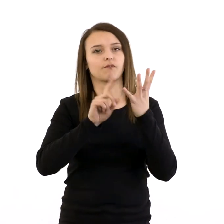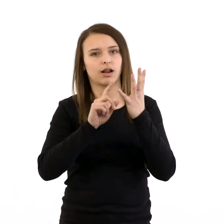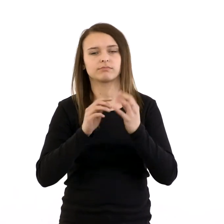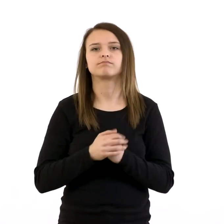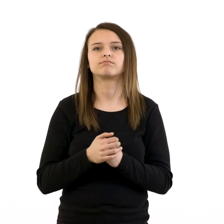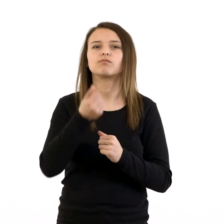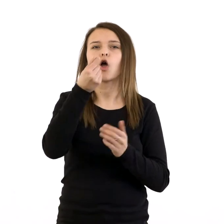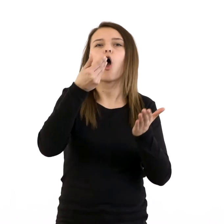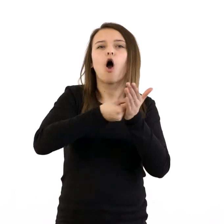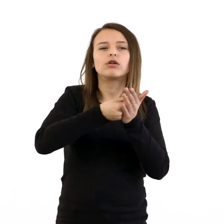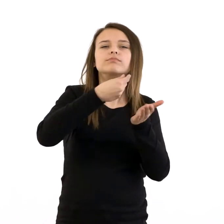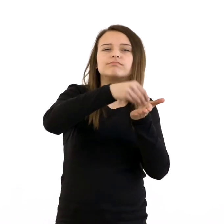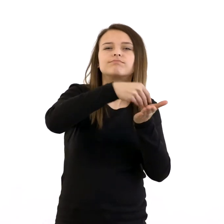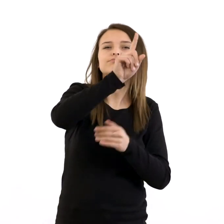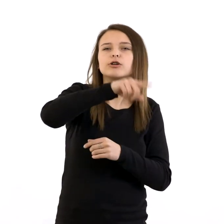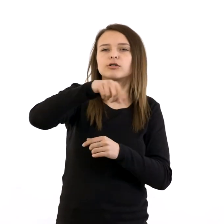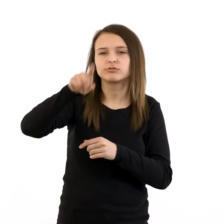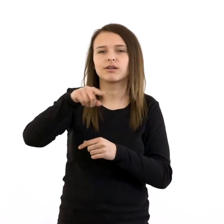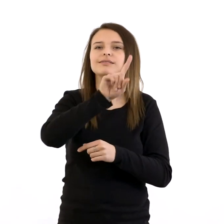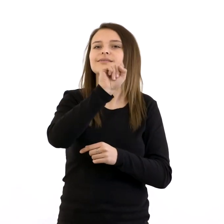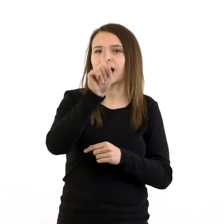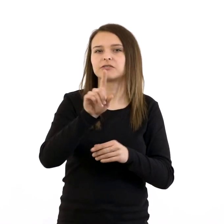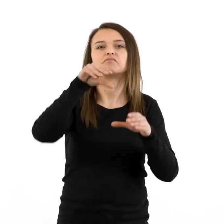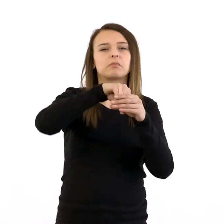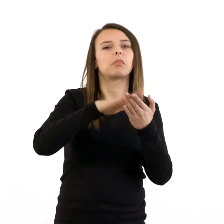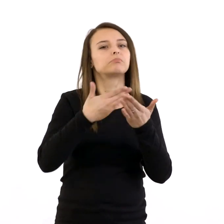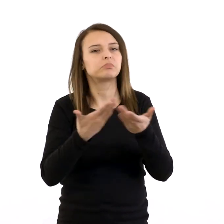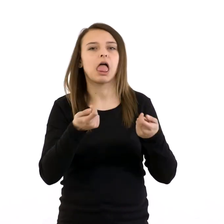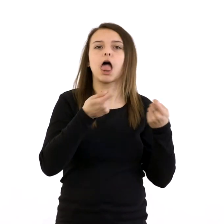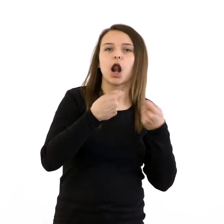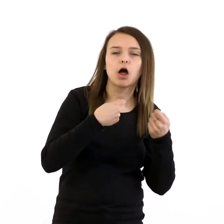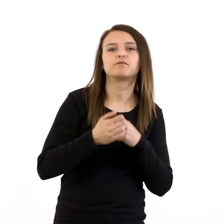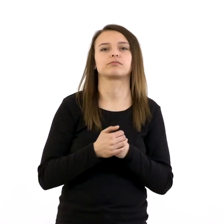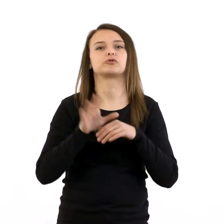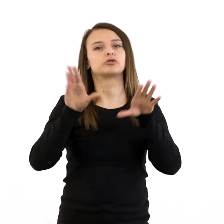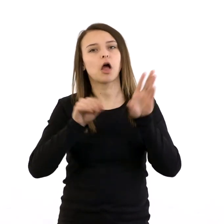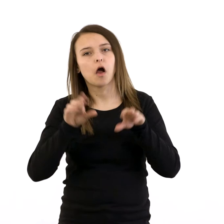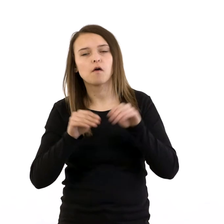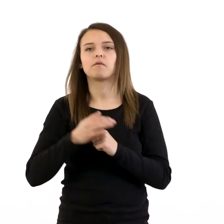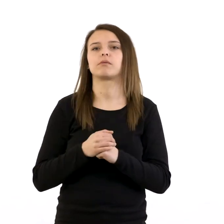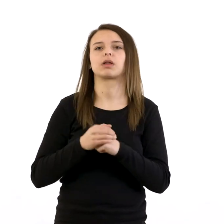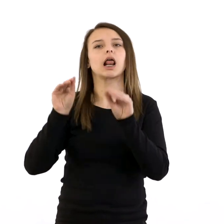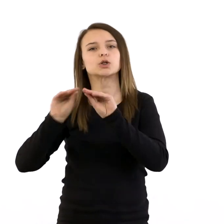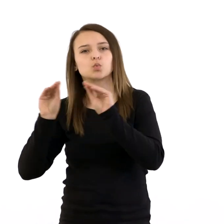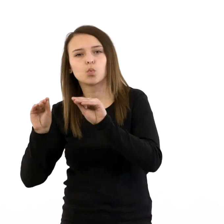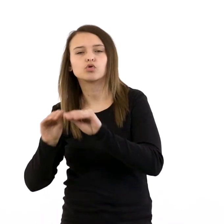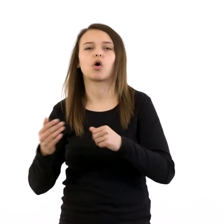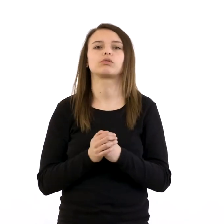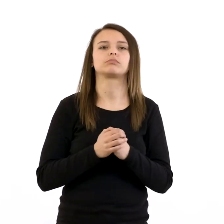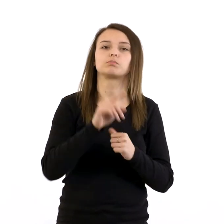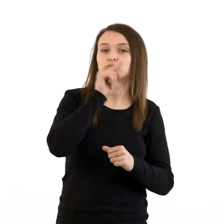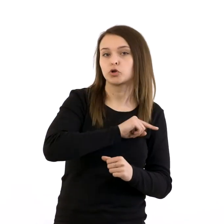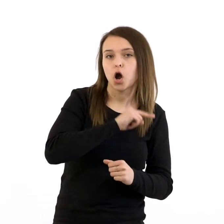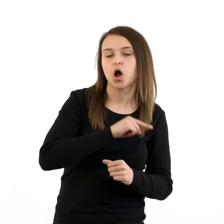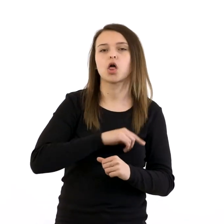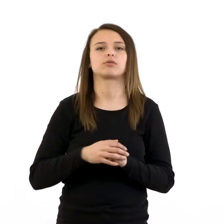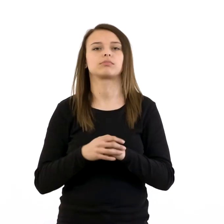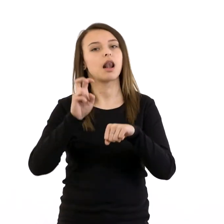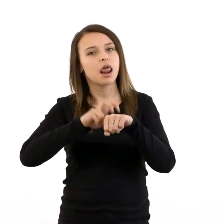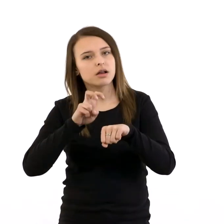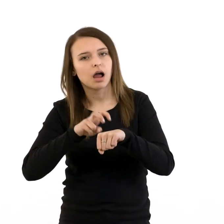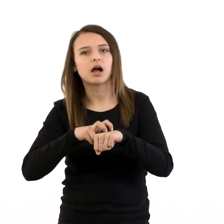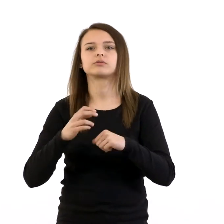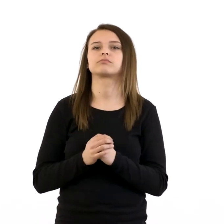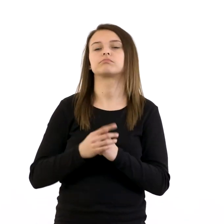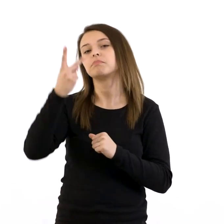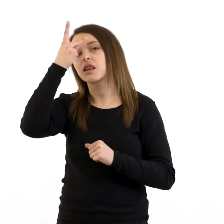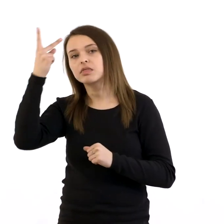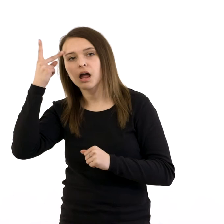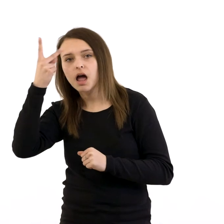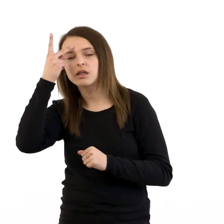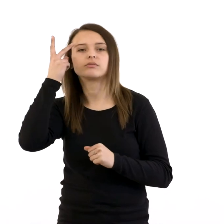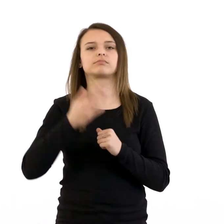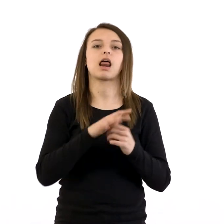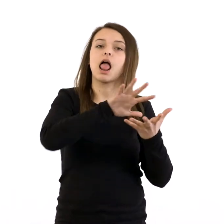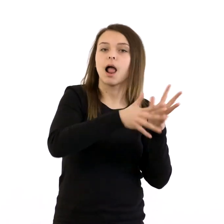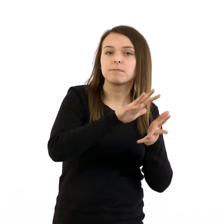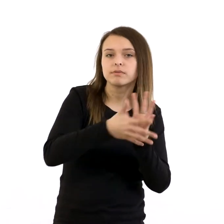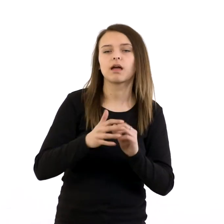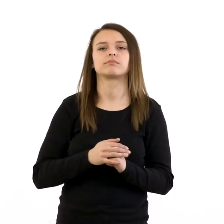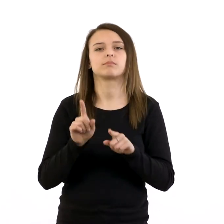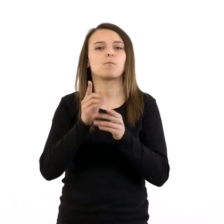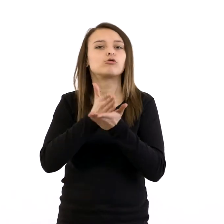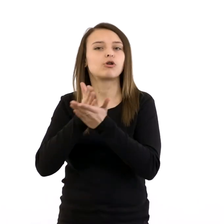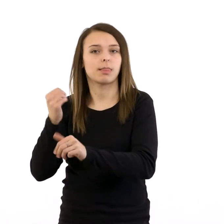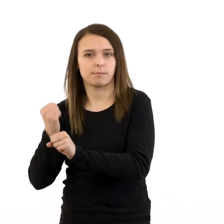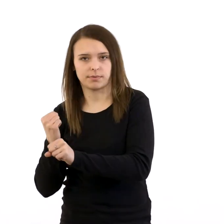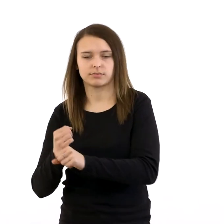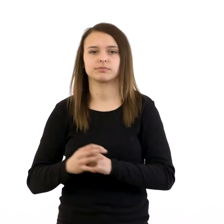4. koszt wynagrodzeń kadry ZAZ, w tym m.in.: kierownika, księgowej, instruktorów, psychologa, lekarza, pielęgniarki, rehabilitanta, pośrednika pracy.